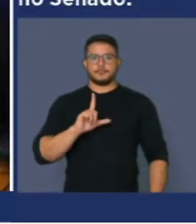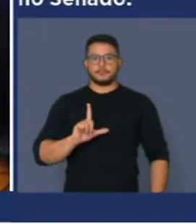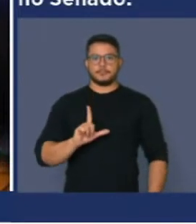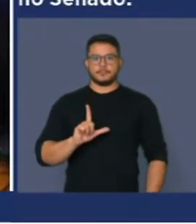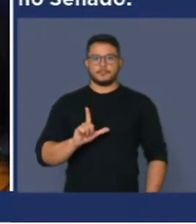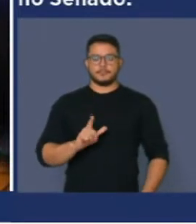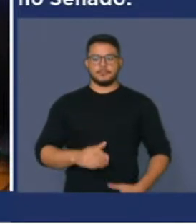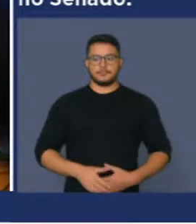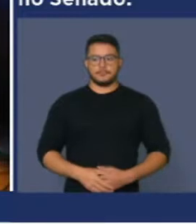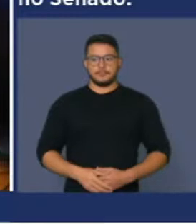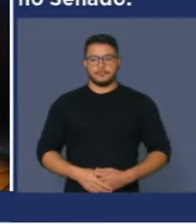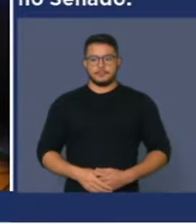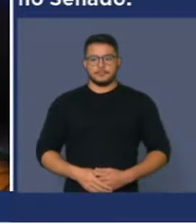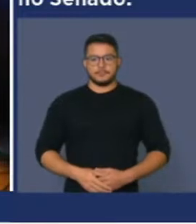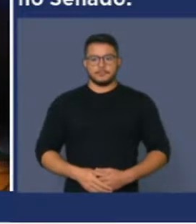[DEPUTADO]: